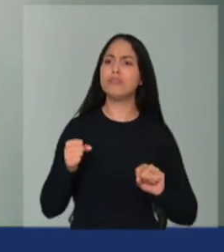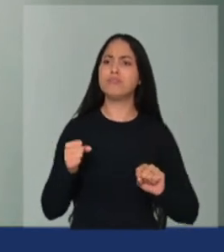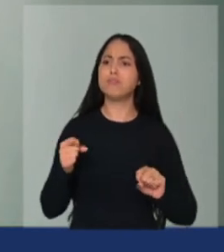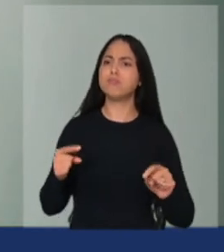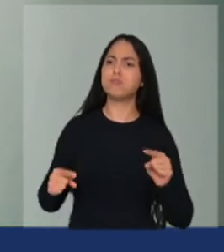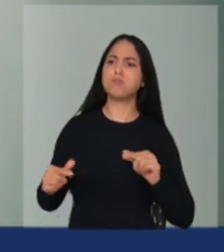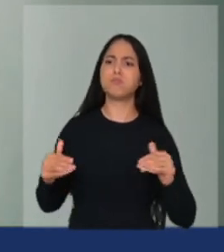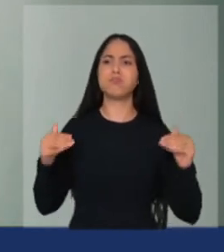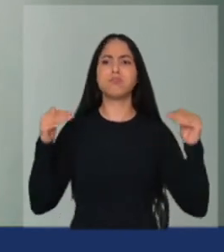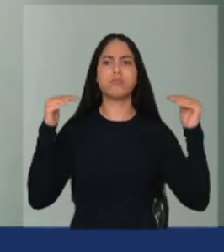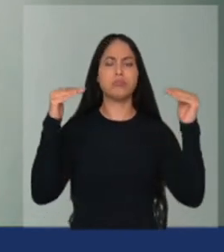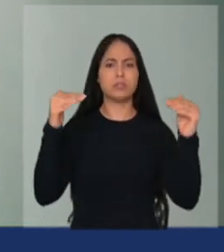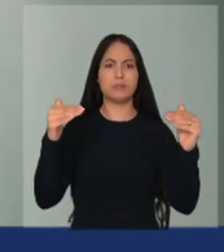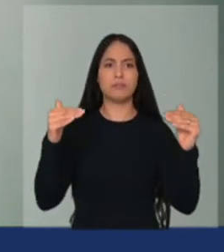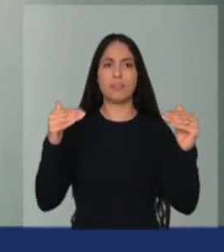GOVERNO DIZENDO QUE QUER MODERNIZAR O ESTADO